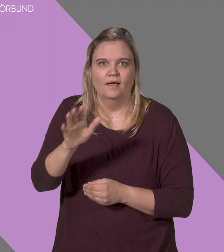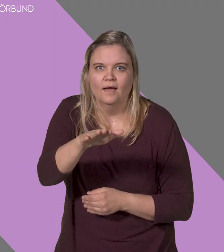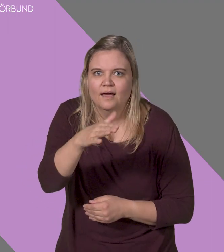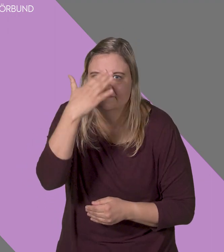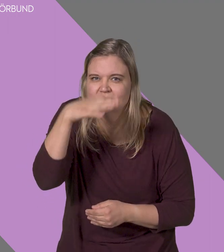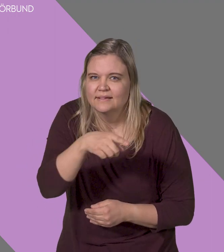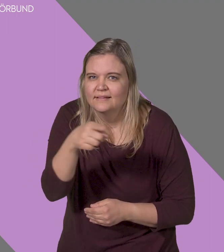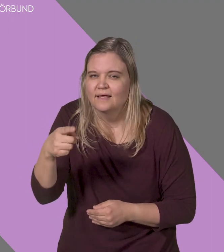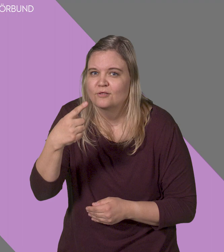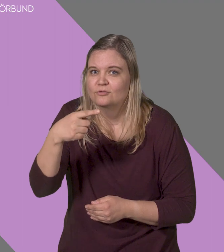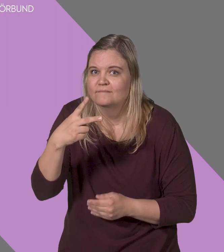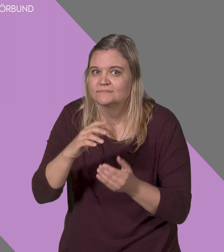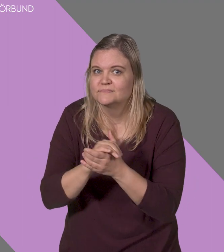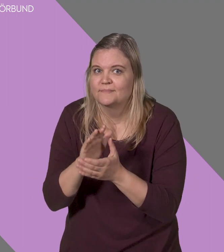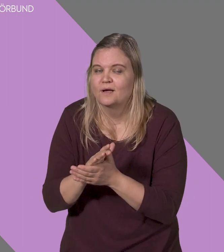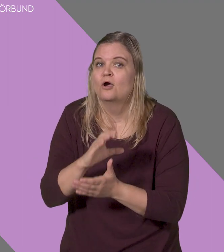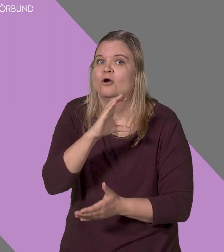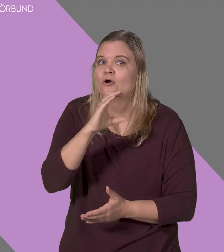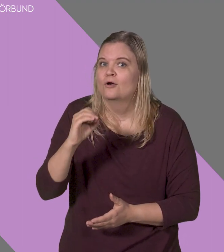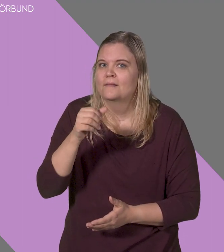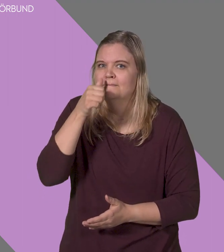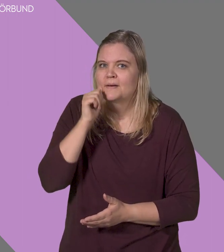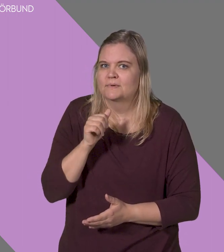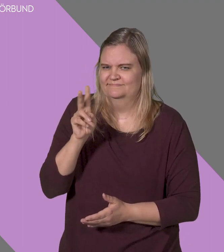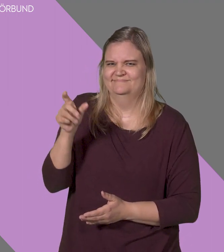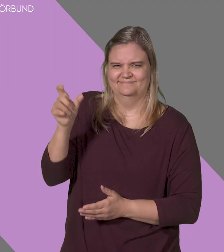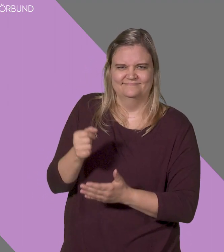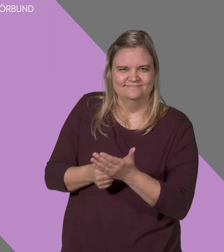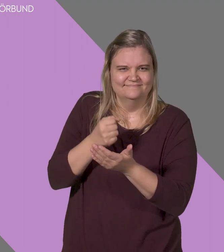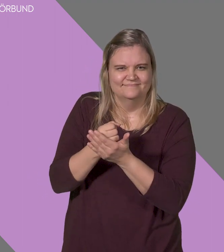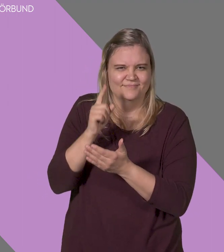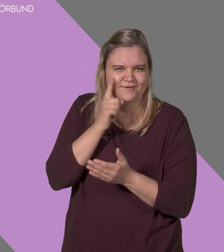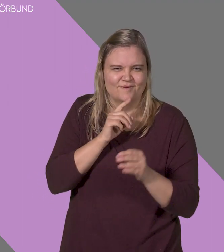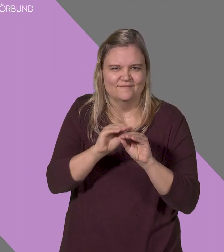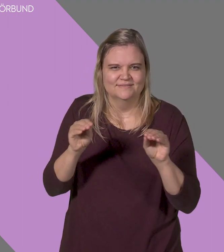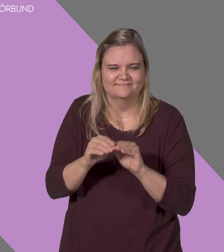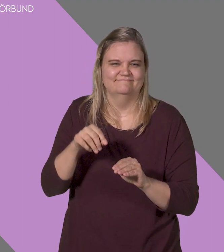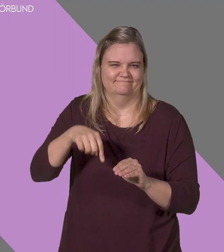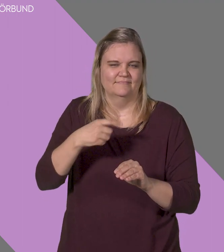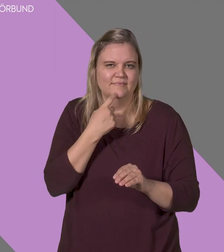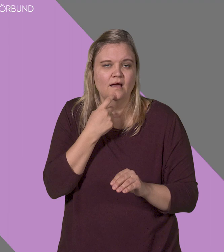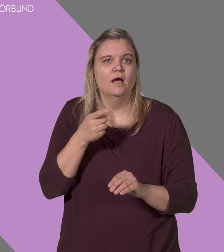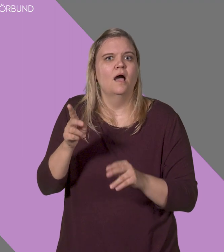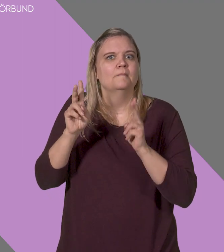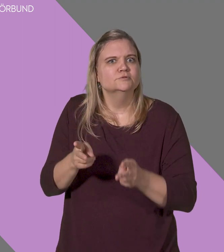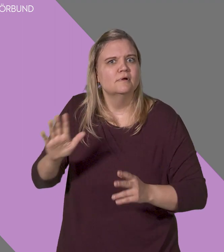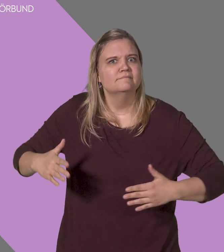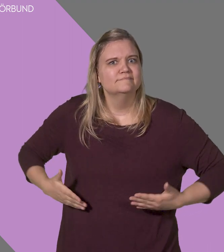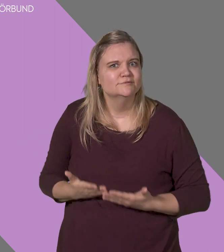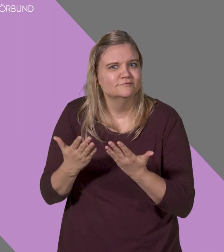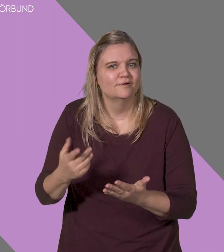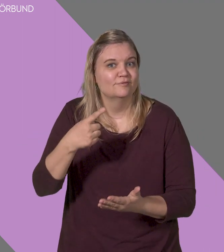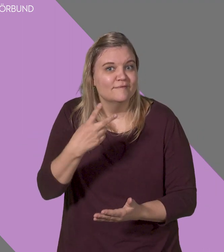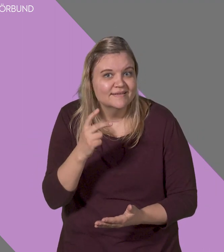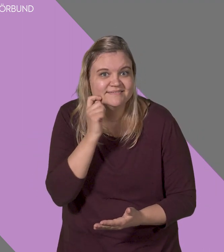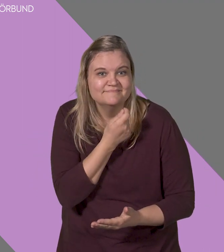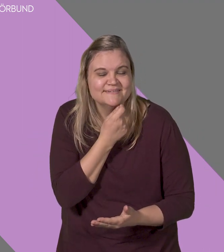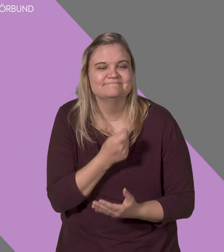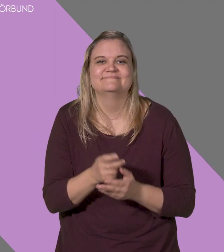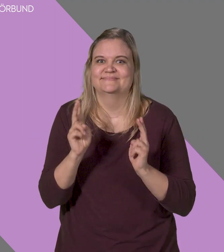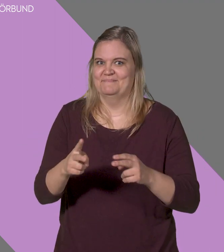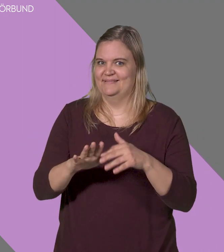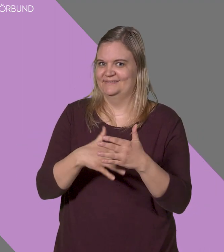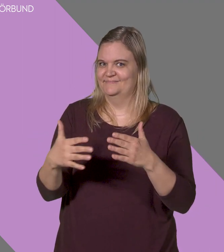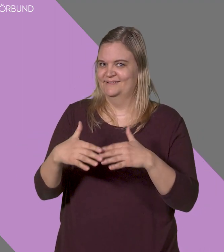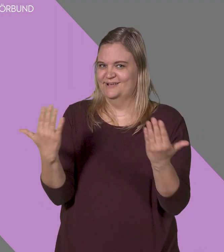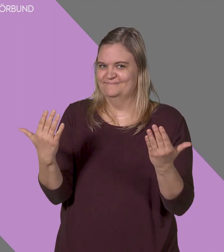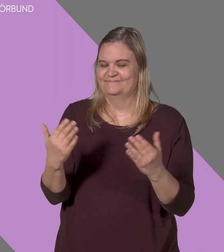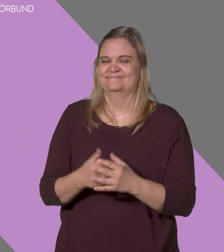som också är födelsedagen för C. O. Malm, grundaren av dövundervisningen i Finland.